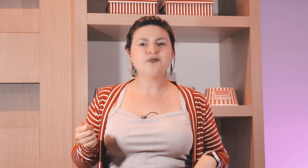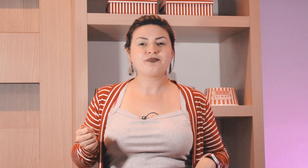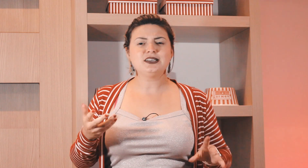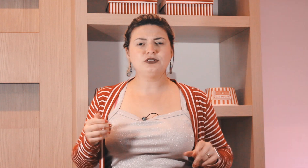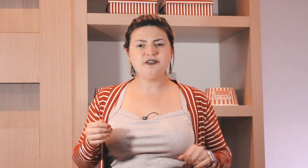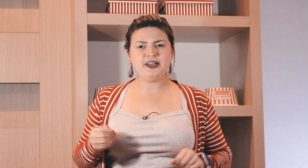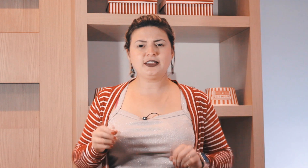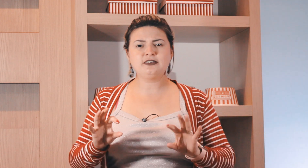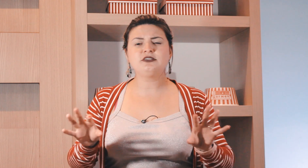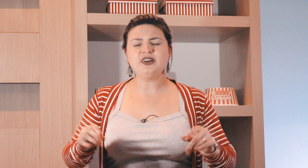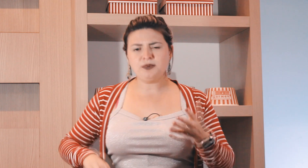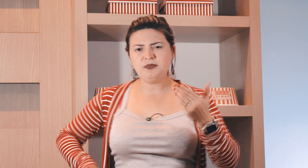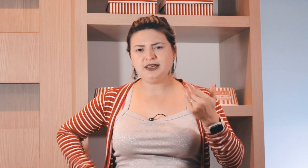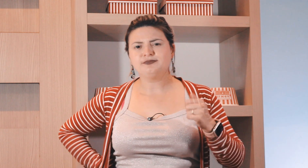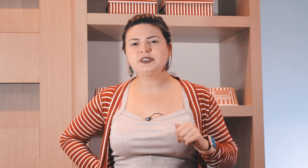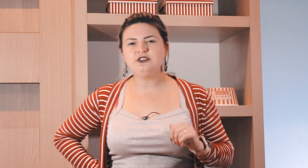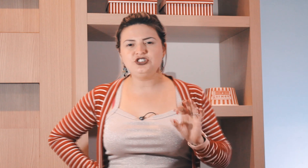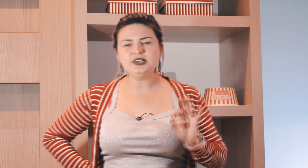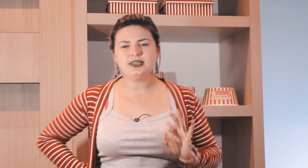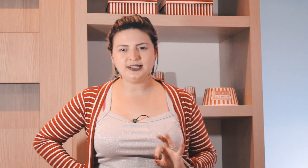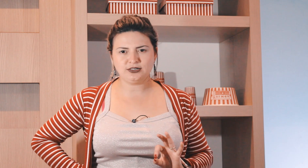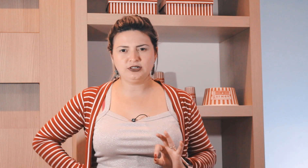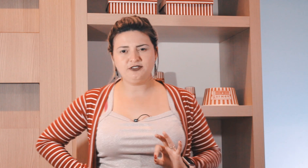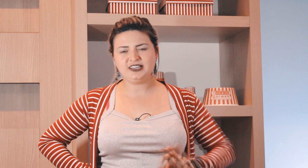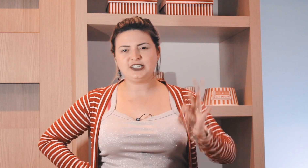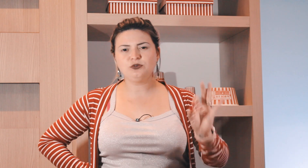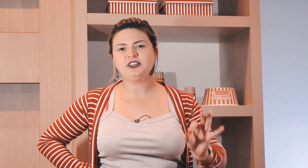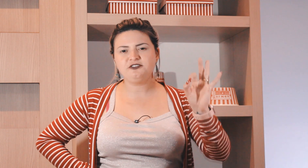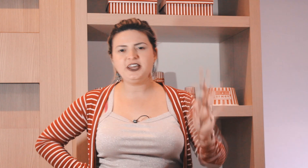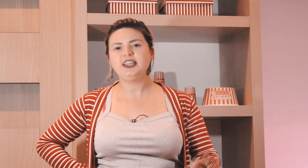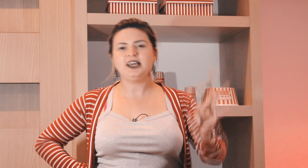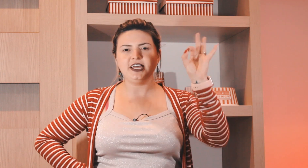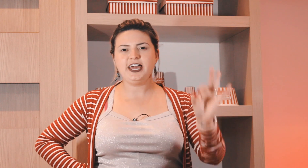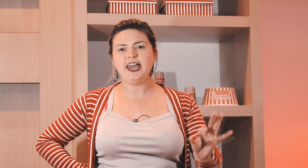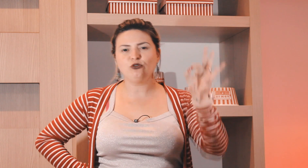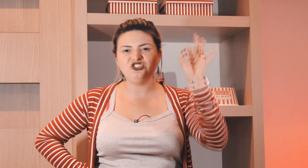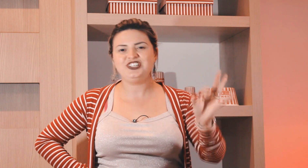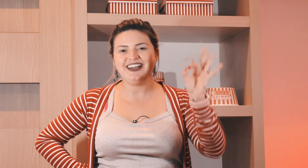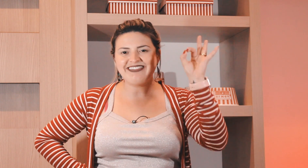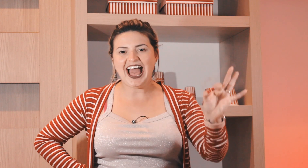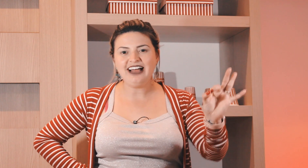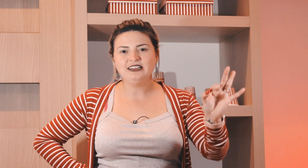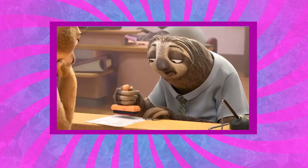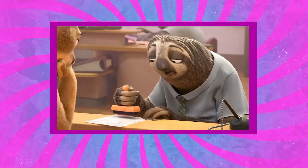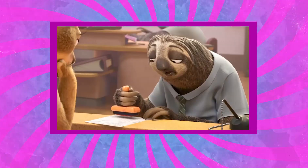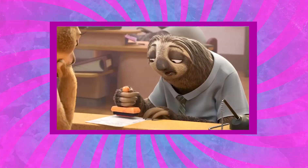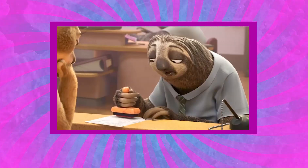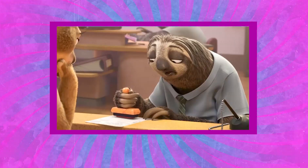sinal segunda-feira fala para mim, que dia que é segunda-feira? segunda-feira é o dia da...